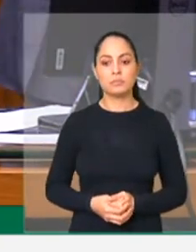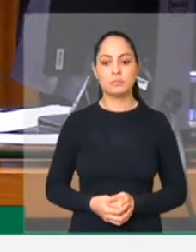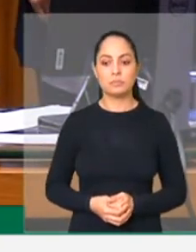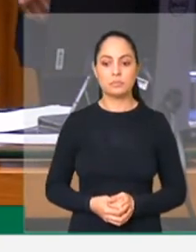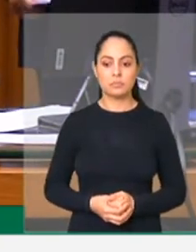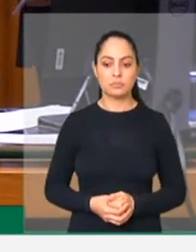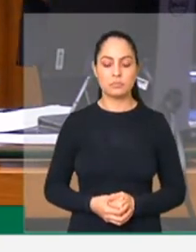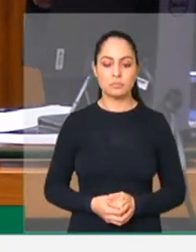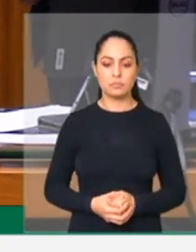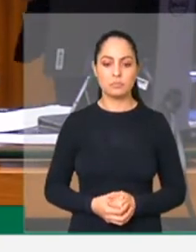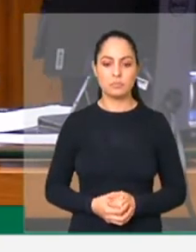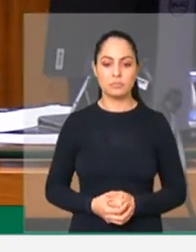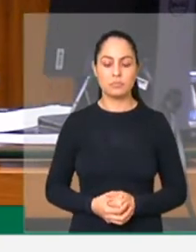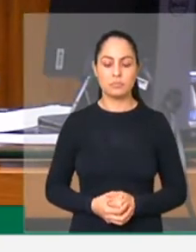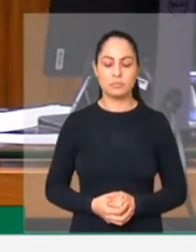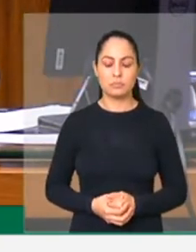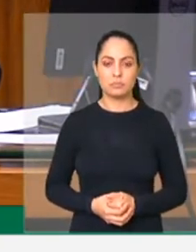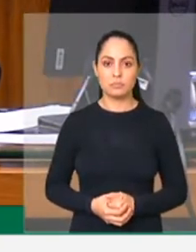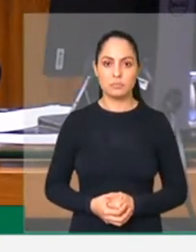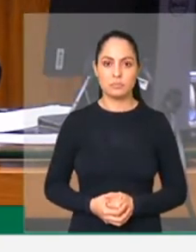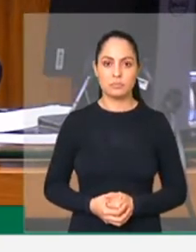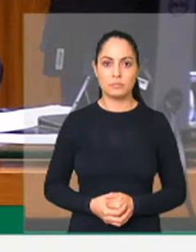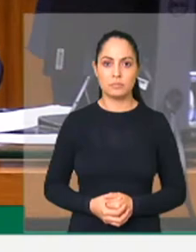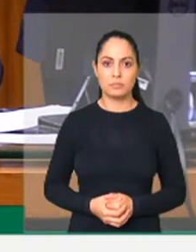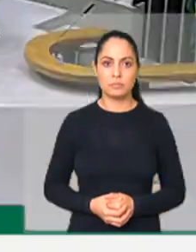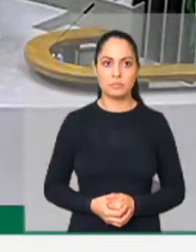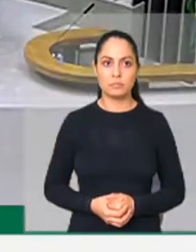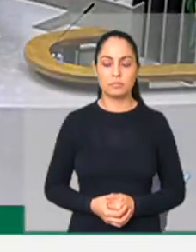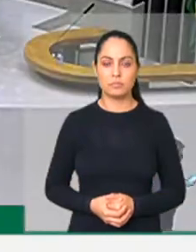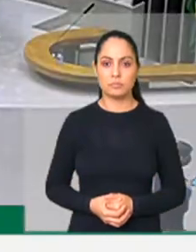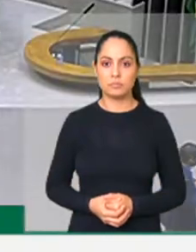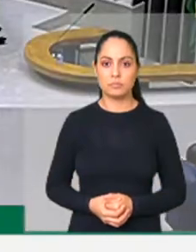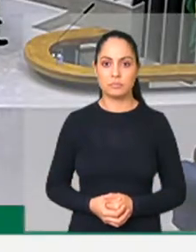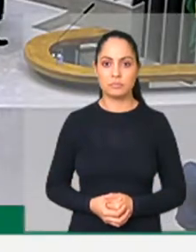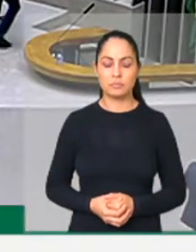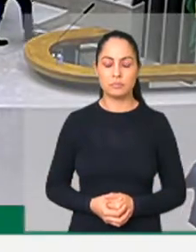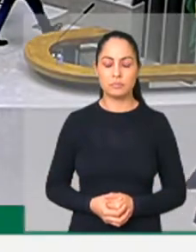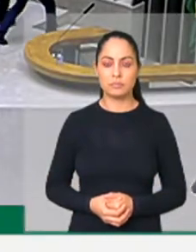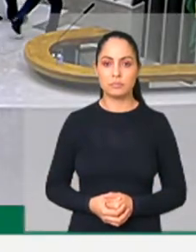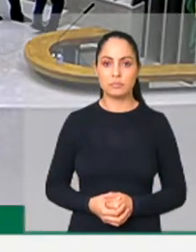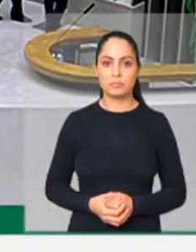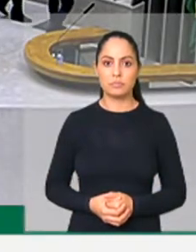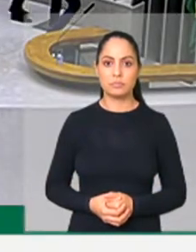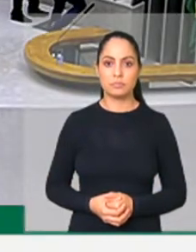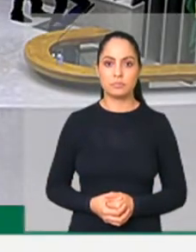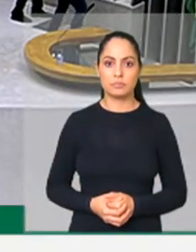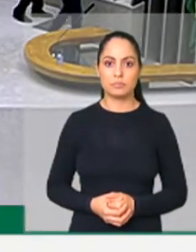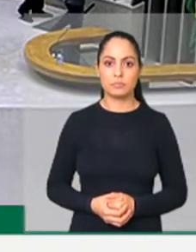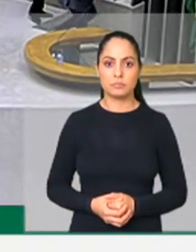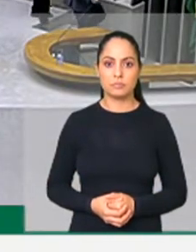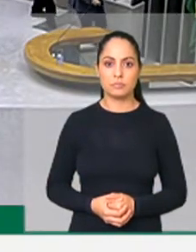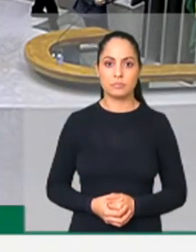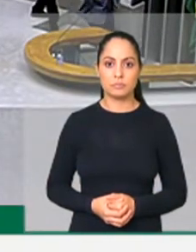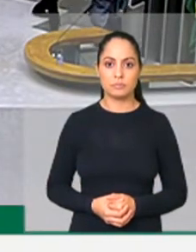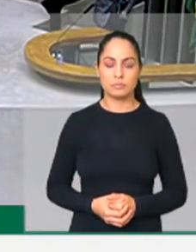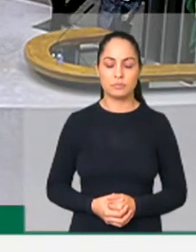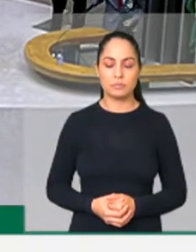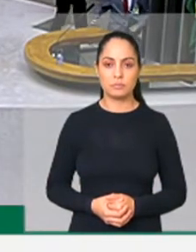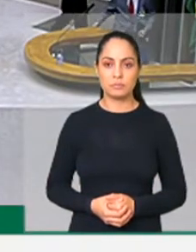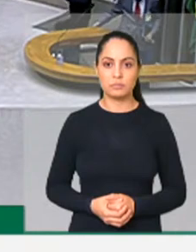OBRIGADO, PRESIDENTE. -- [NARRADOR]: DEPUTADO ARTHUR LIRA DEVE DAR INÍCIO A FASE DELIBERATIVA DA SESSÃO COM A VOTAÇÃO DAS MEDIDAS PROVISÓRIAS. A MEDIDA